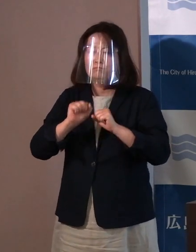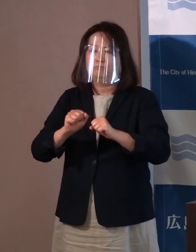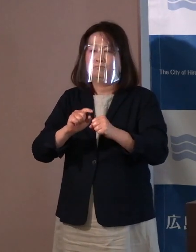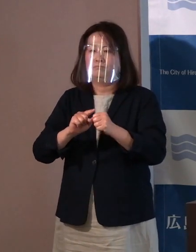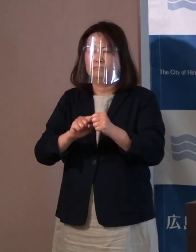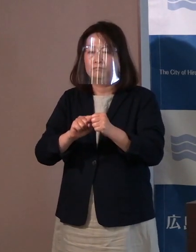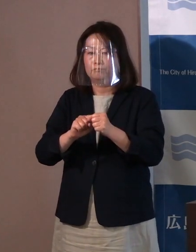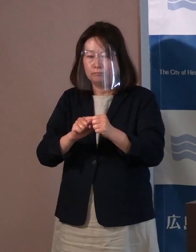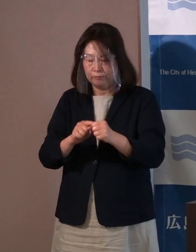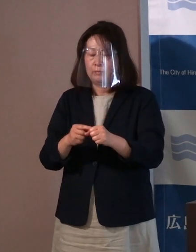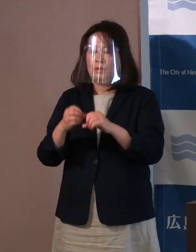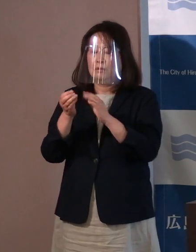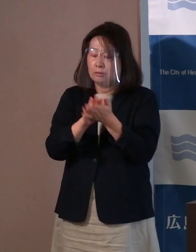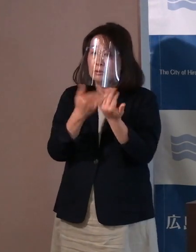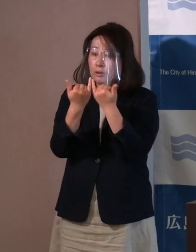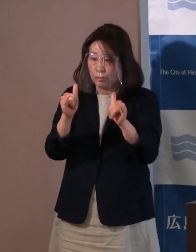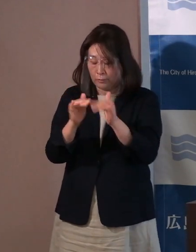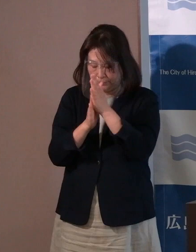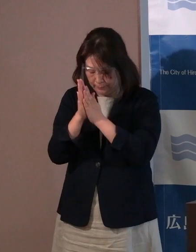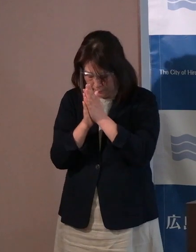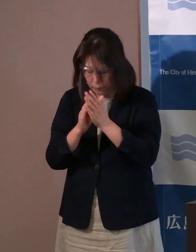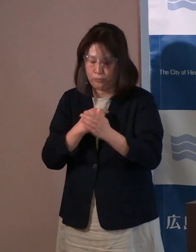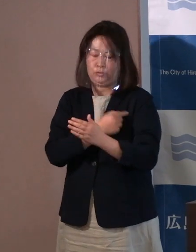といった要素を盛り込んでおります｡